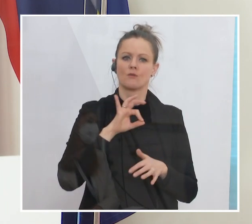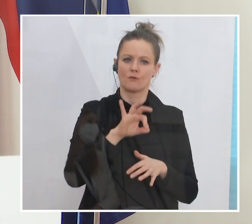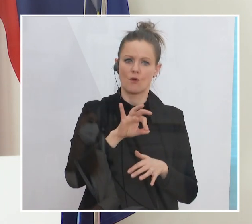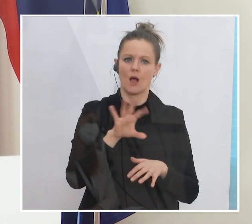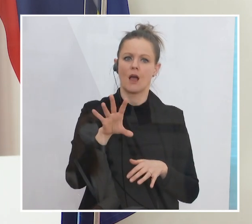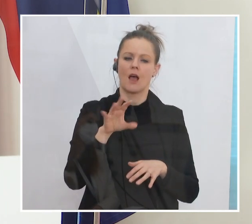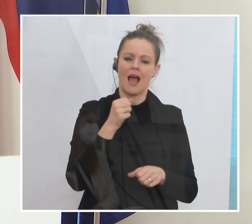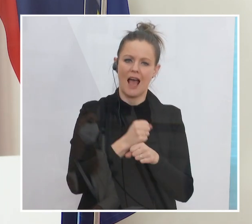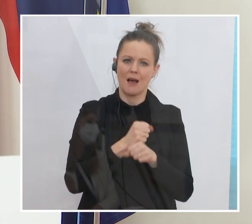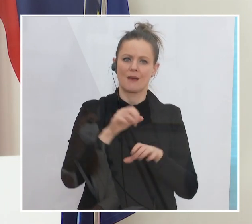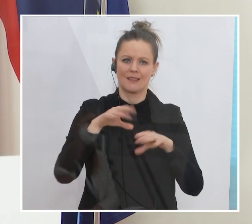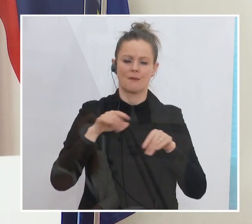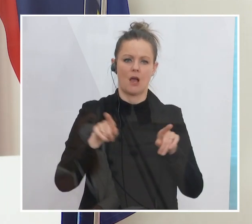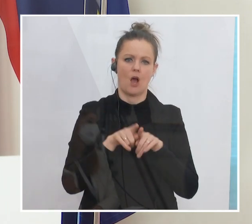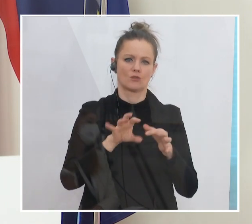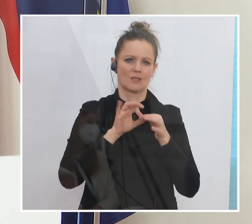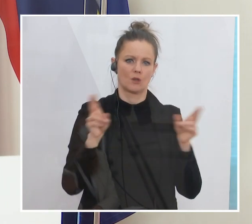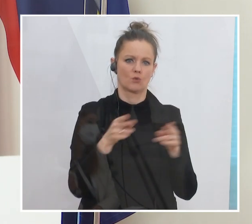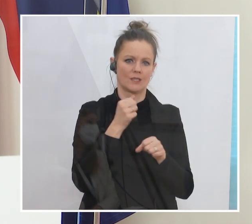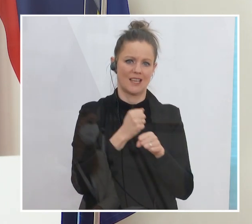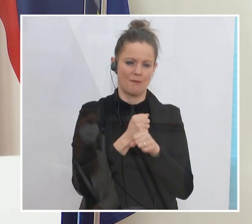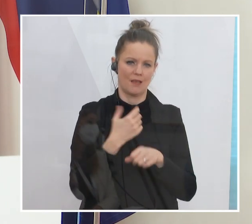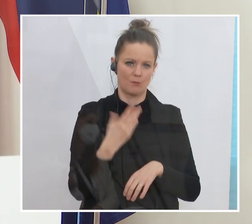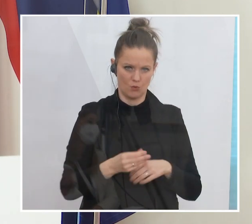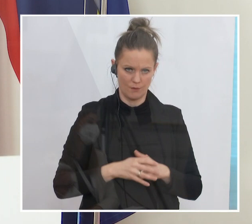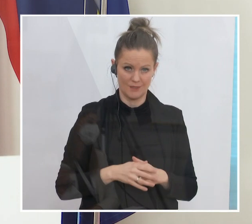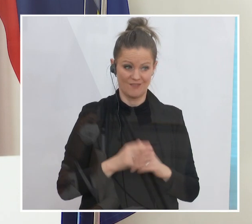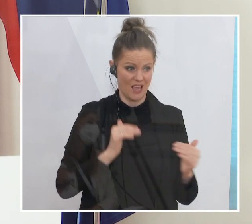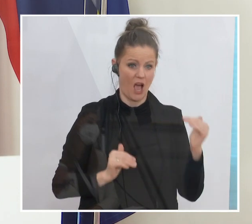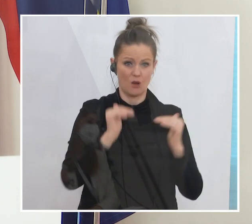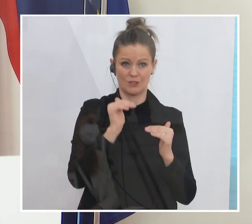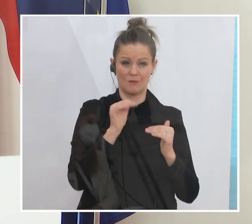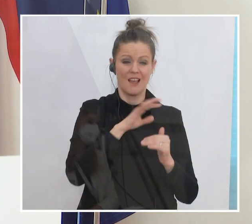Und um das entsprechend auszugleichen, damit die vielen Arbeitnehmerinnen und Arbeitnehmer,